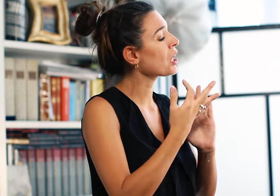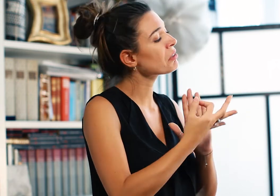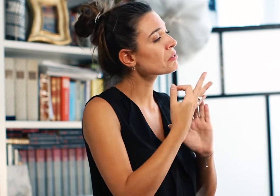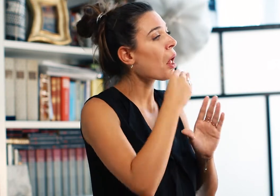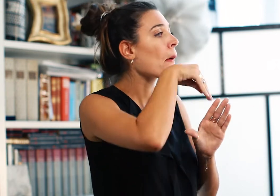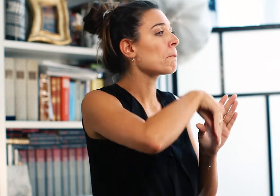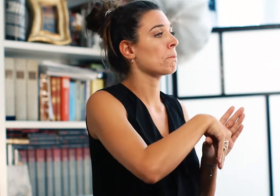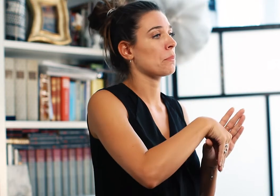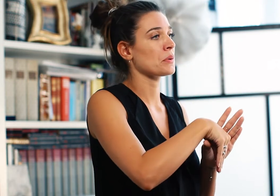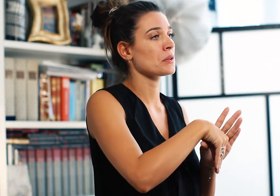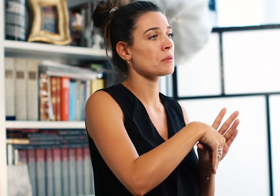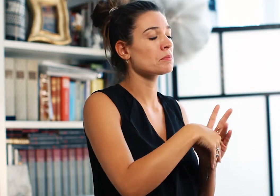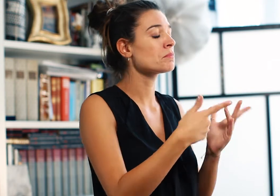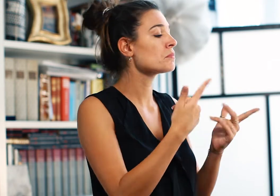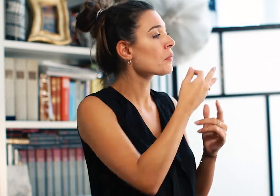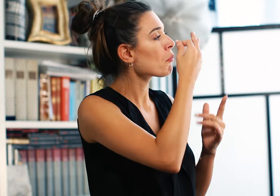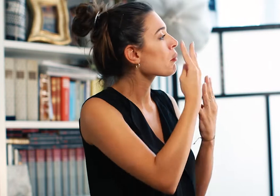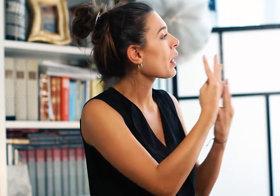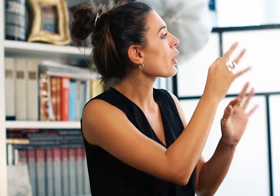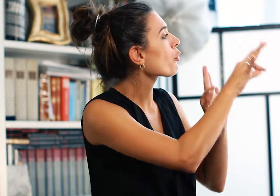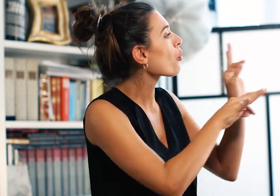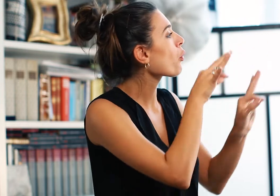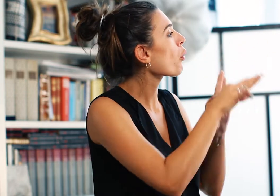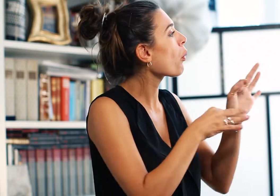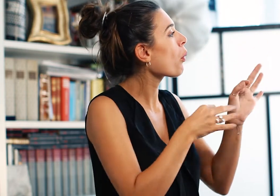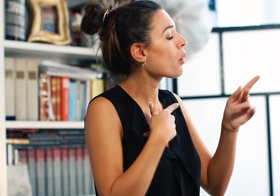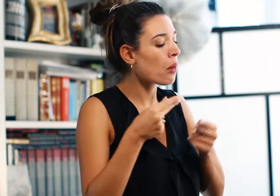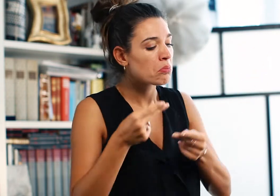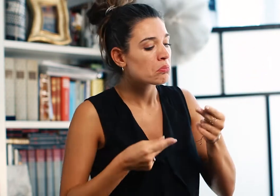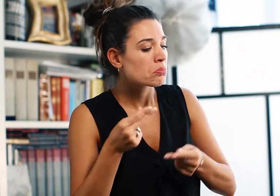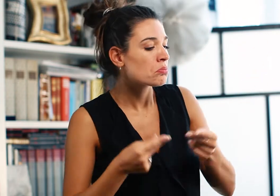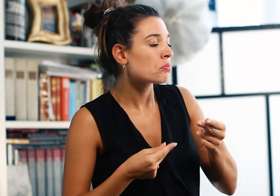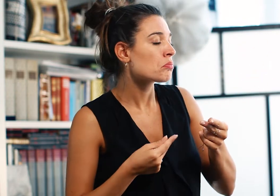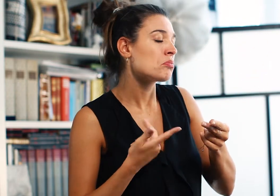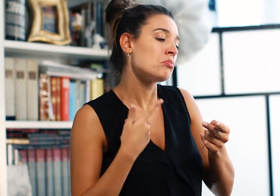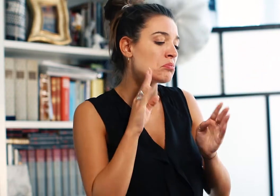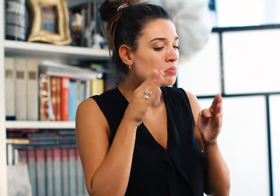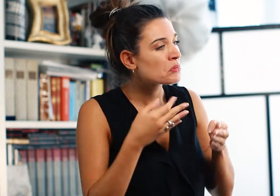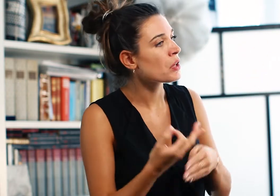la sua casa. Amministrava i suoi veri e curava il suo parco. A quelli che